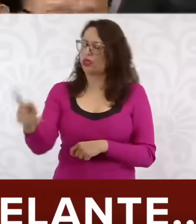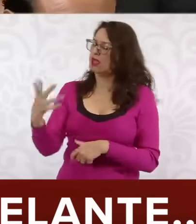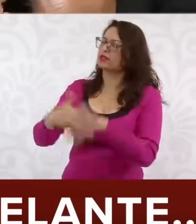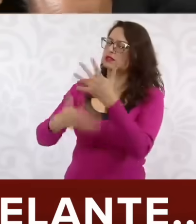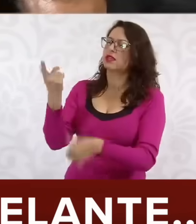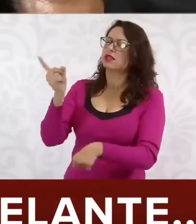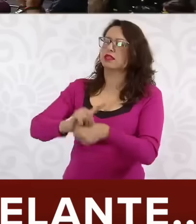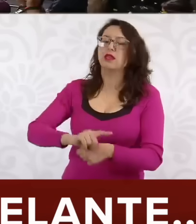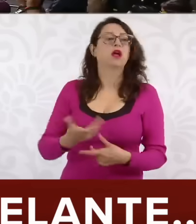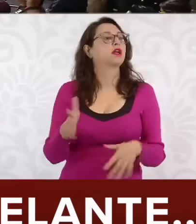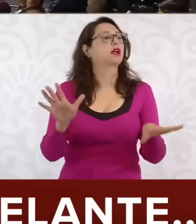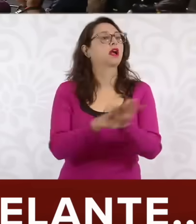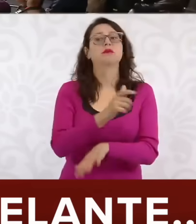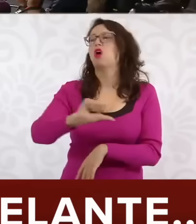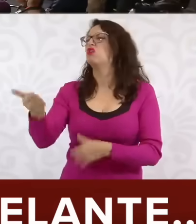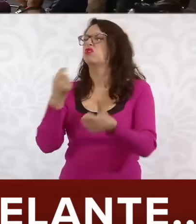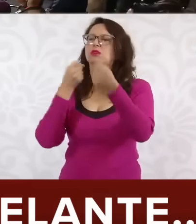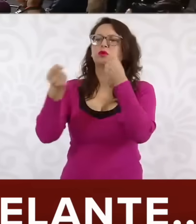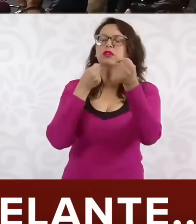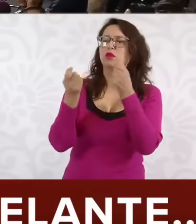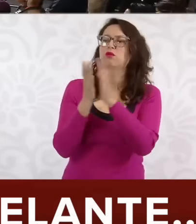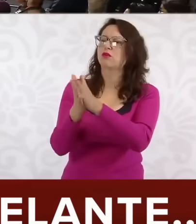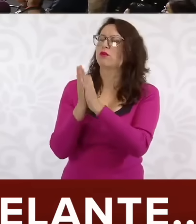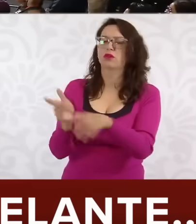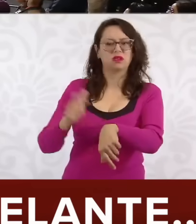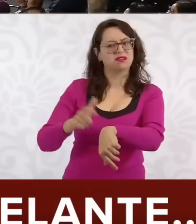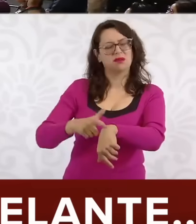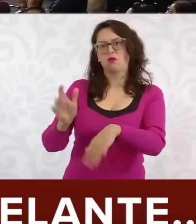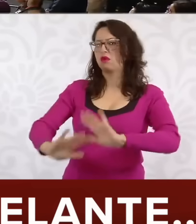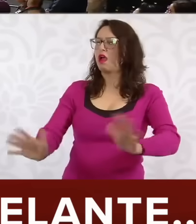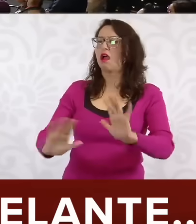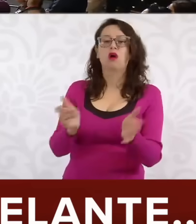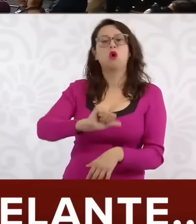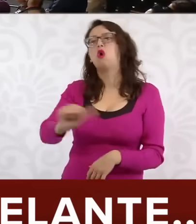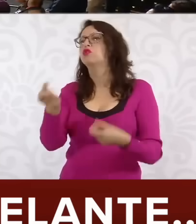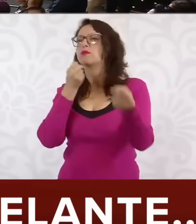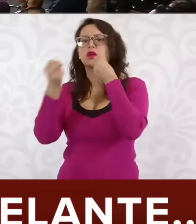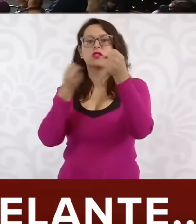Vamos a cambiar ya de reportero, reina, porque o reportera vamos a otro periodista. Presidenta,